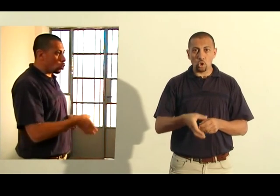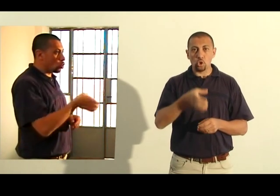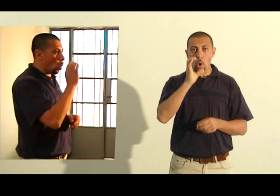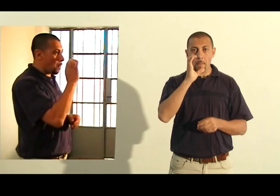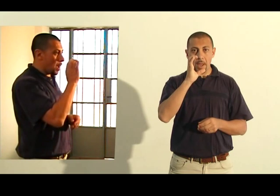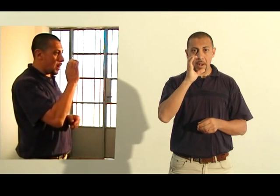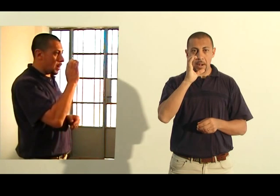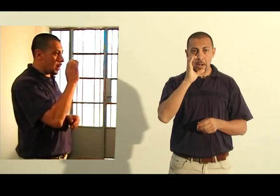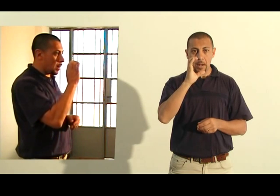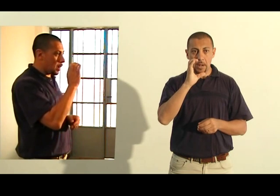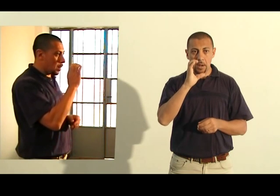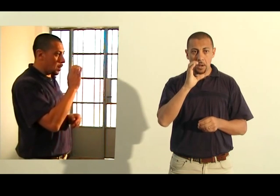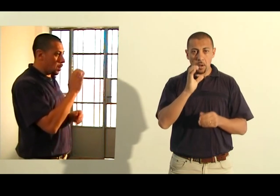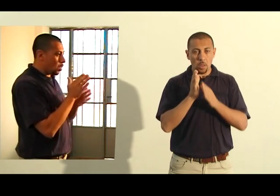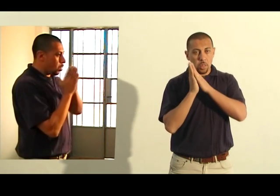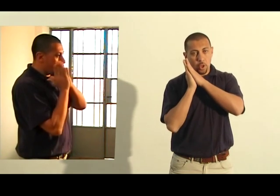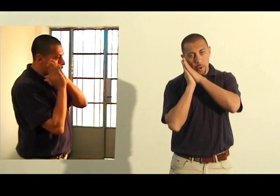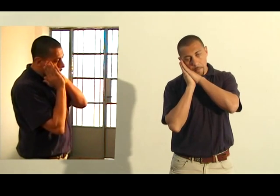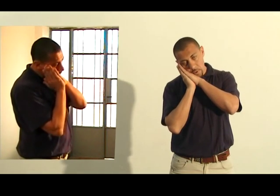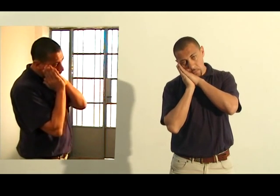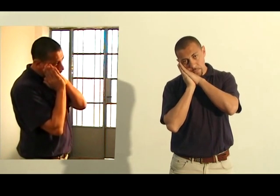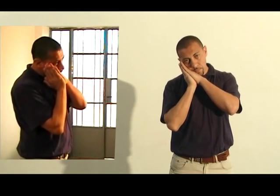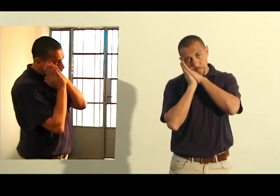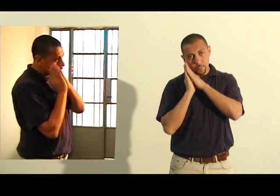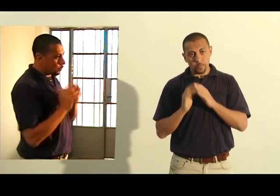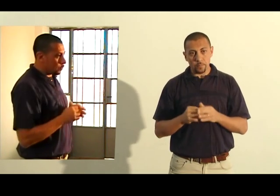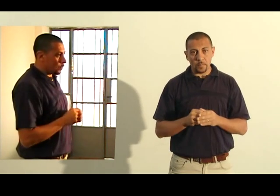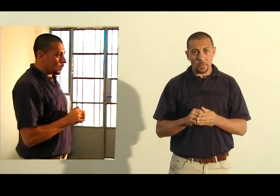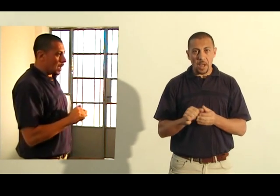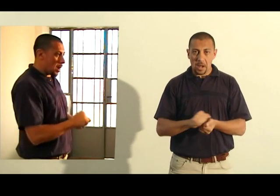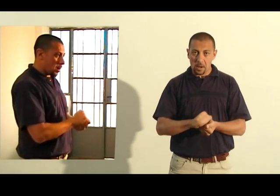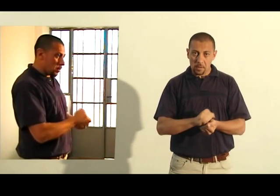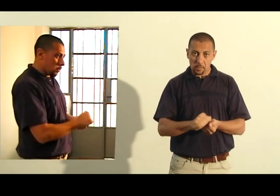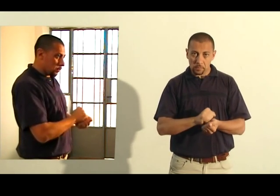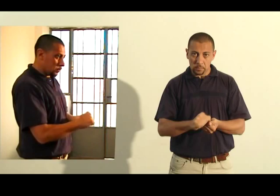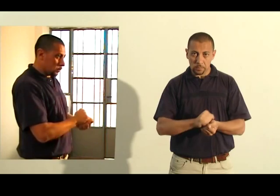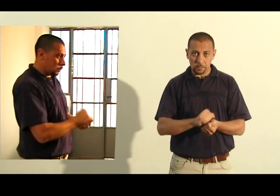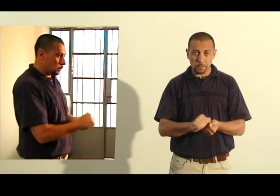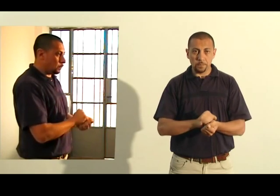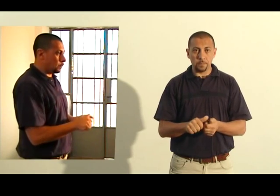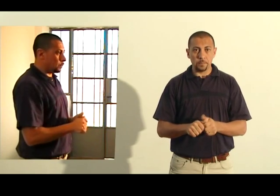BEBER DORMIR LAVAR